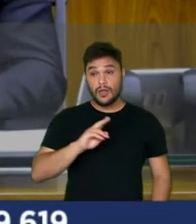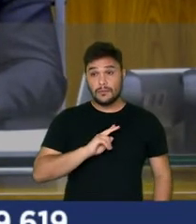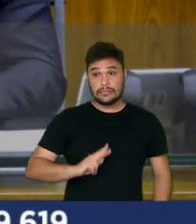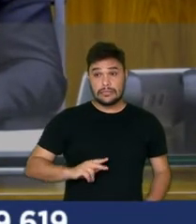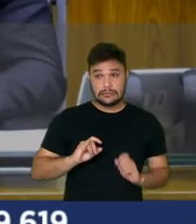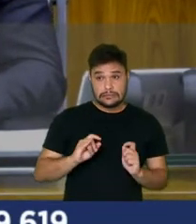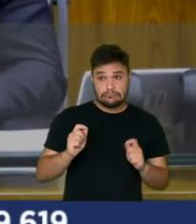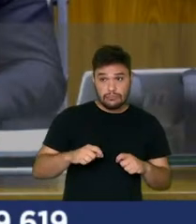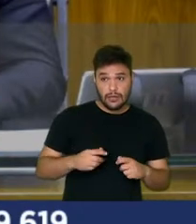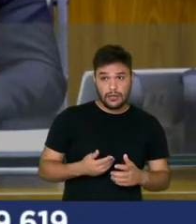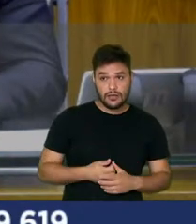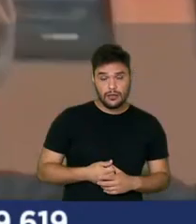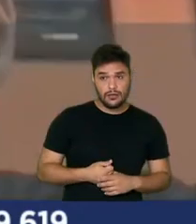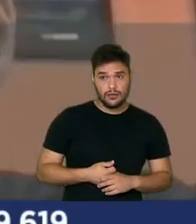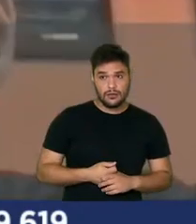REGISTRE OS SEUS VOTOS NO